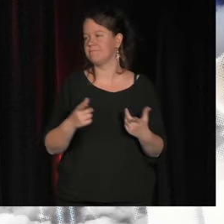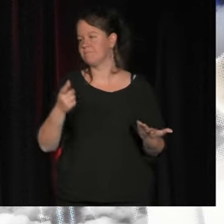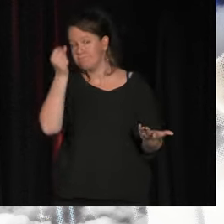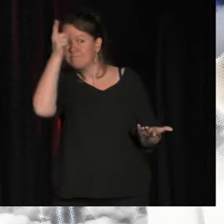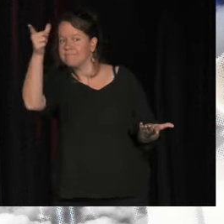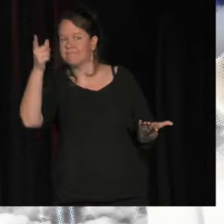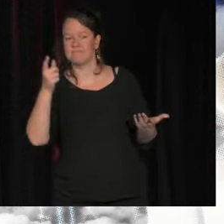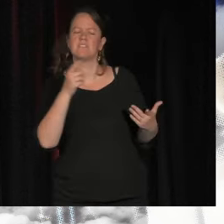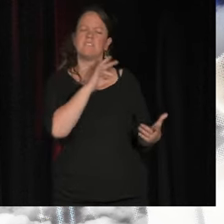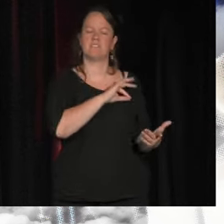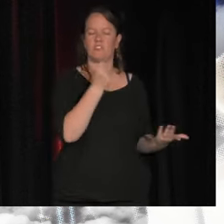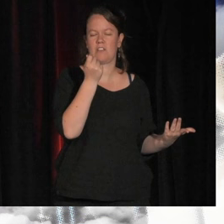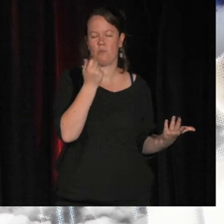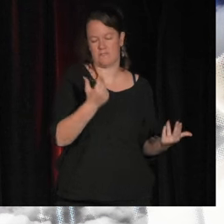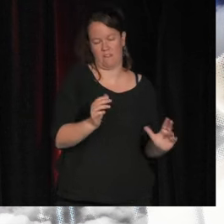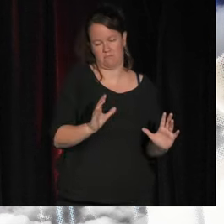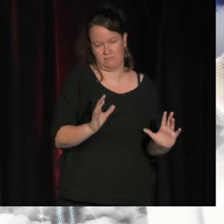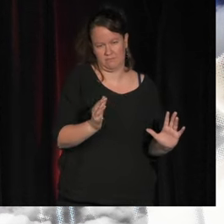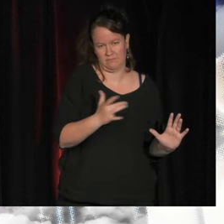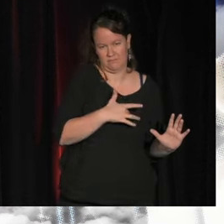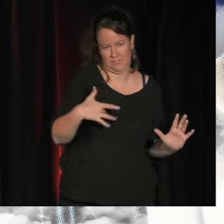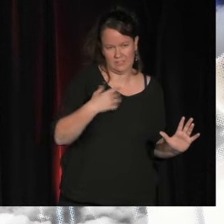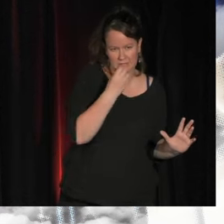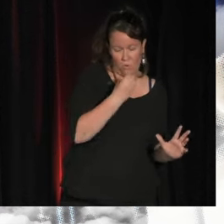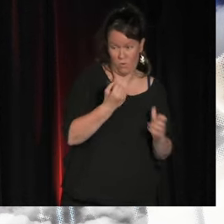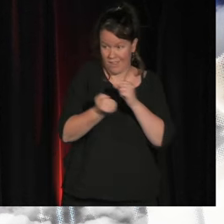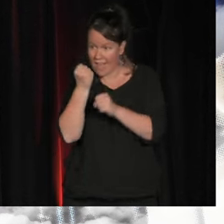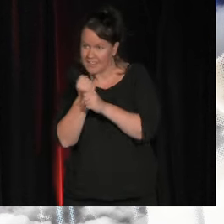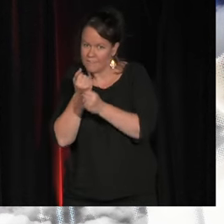Financièrement, ça va bien se passer, ne vous inquiétez pas. Sur le côté créatif, c'est un peu plus compliqué.